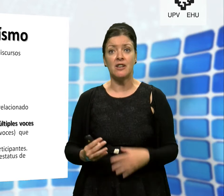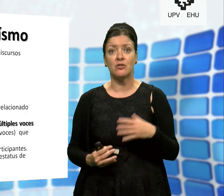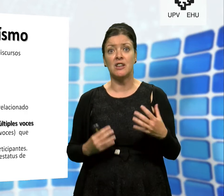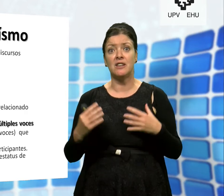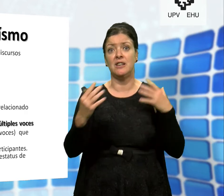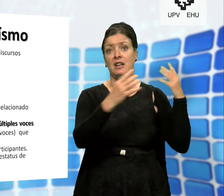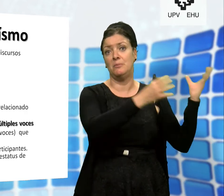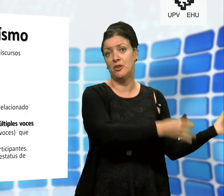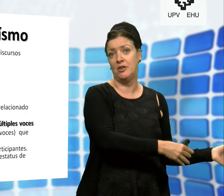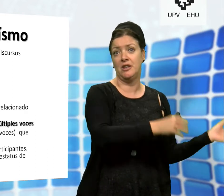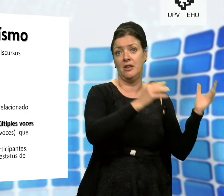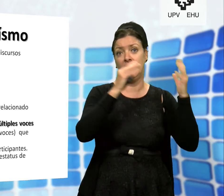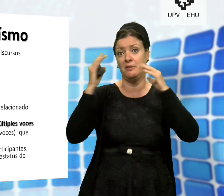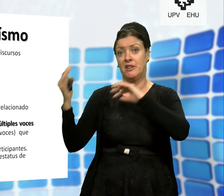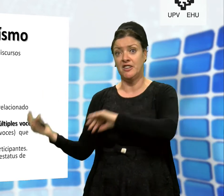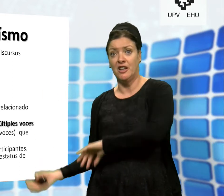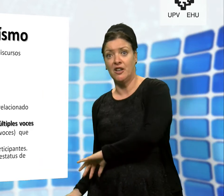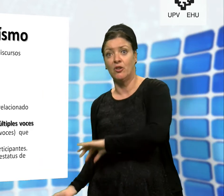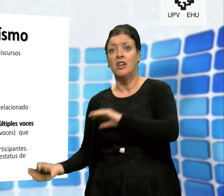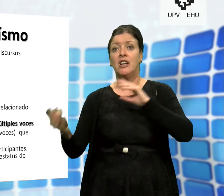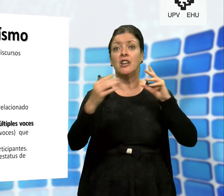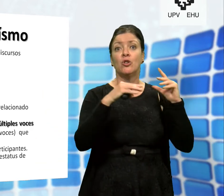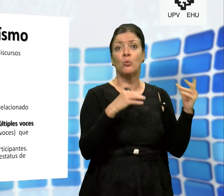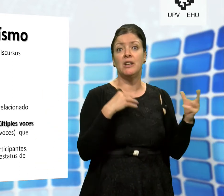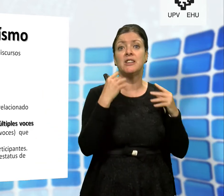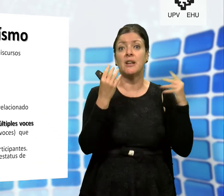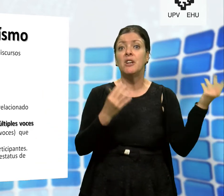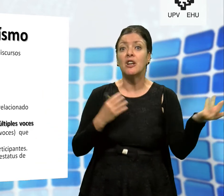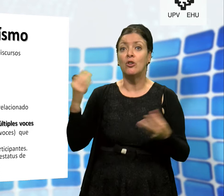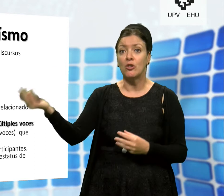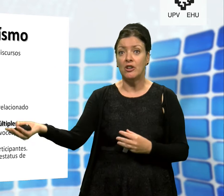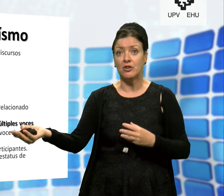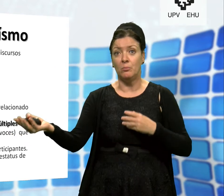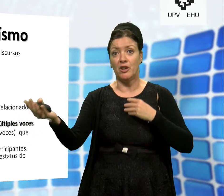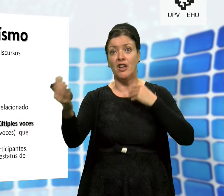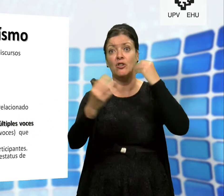constantes entre el emisor y el destinatario, entre los cuales se revierten los roles, convirtiéndoles